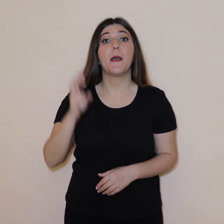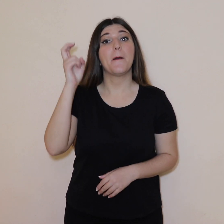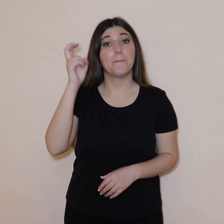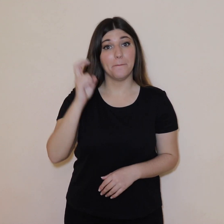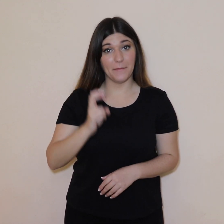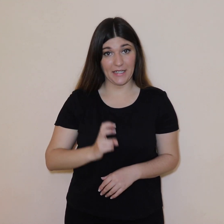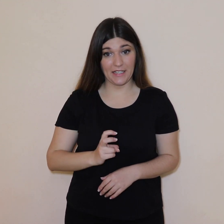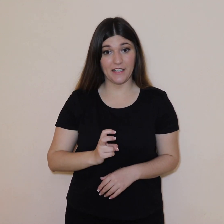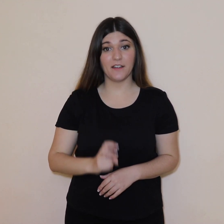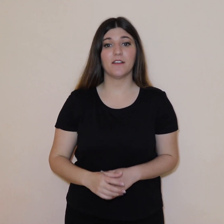Venir